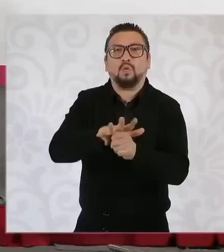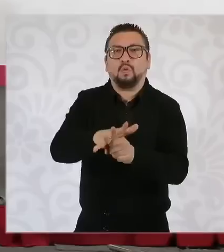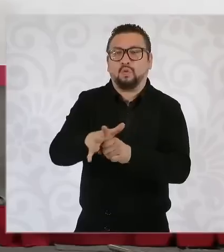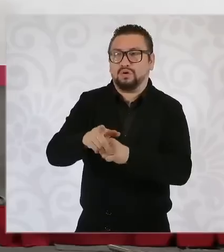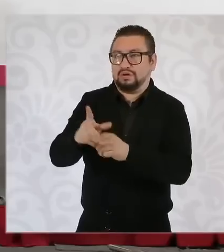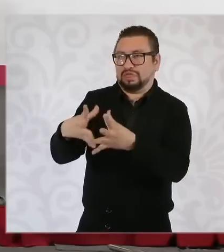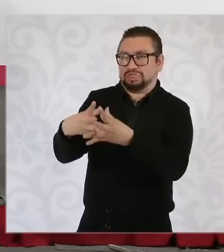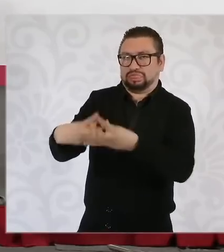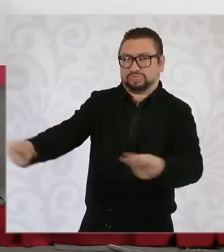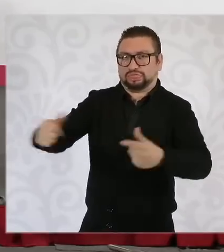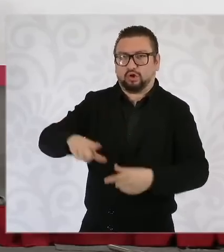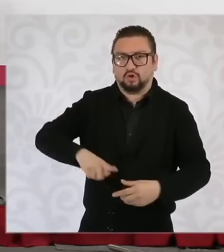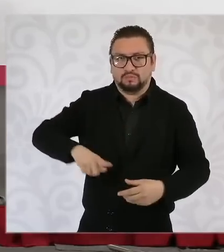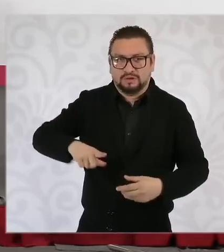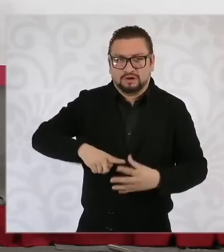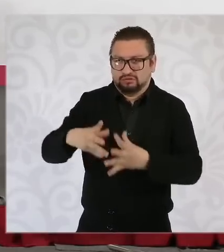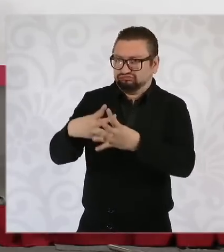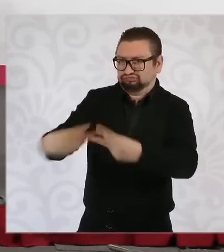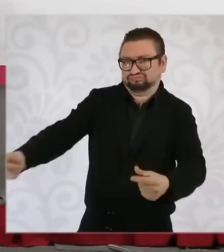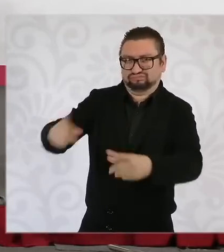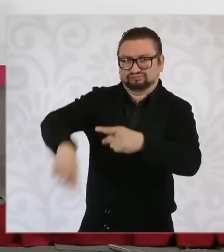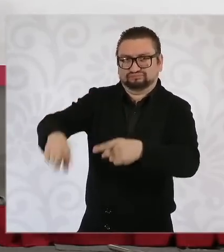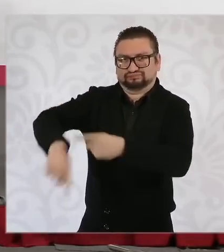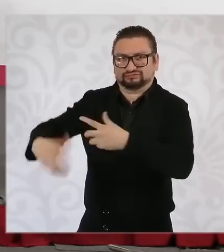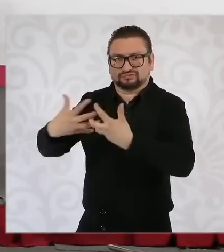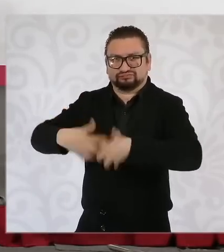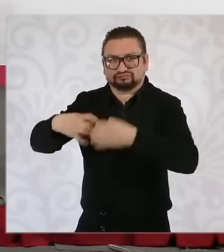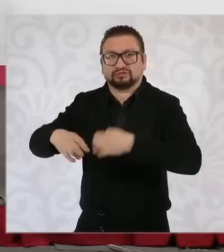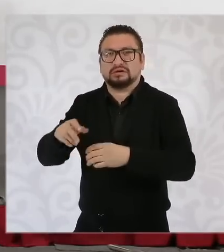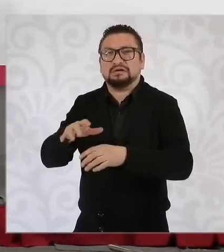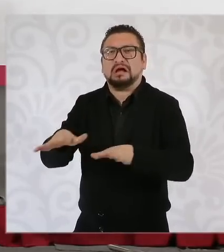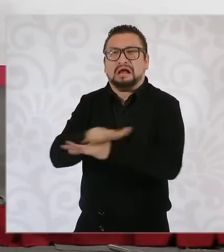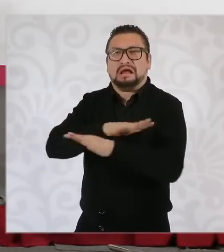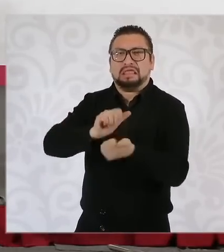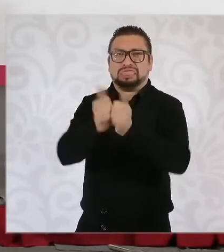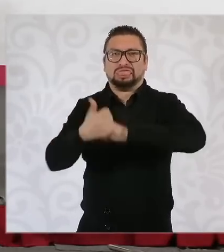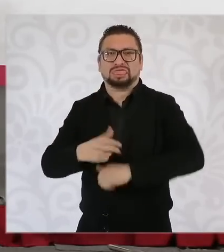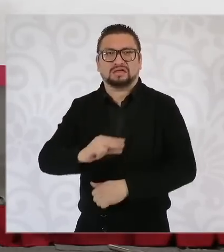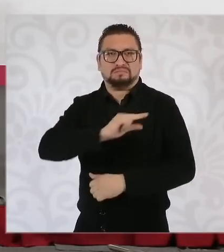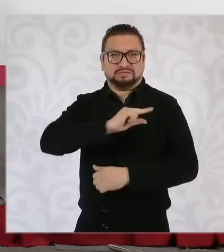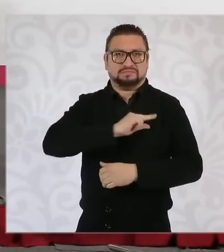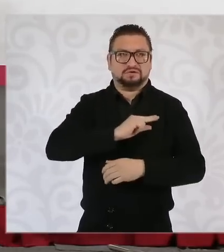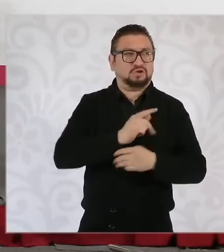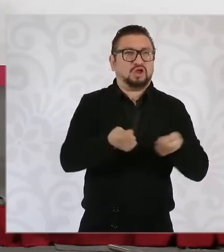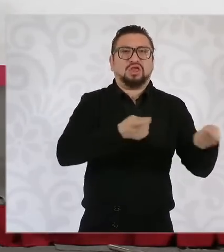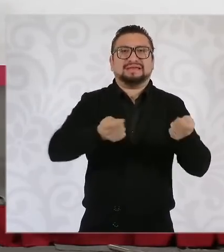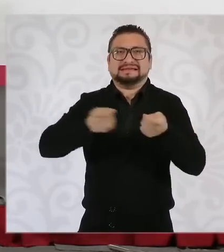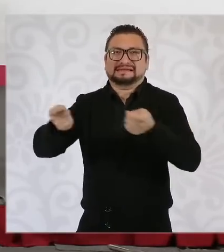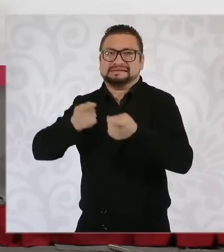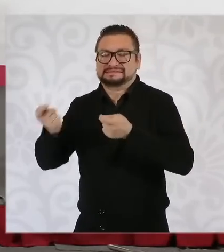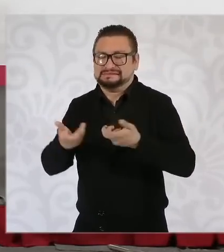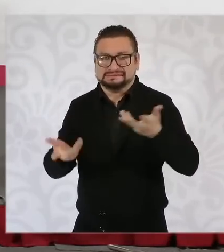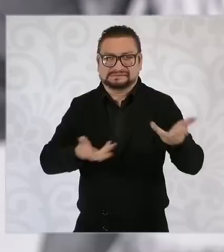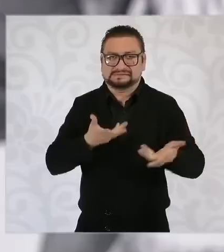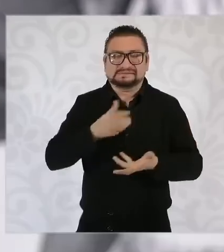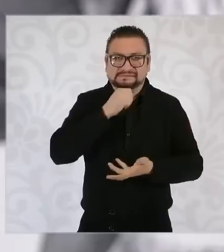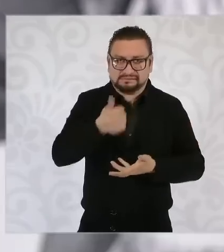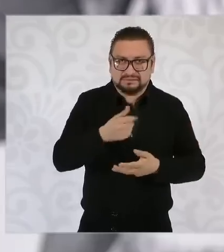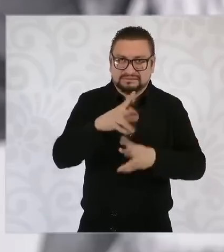empresas públicas del Estado y la privatización sin control del sector energético estas reformas